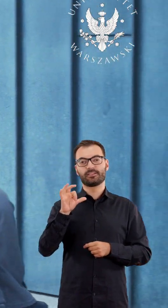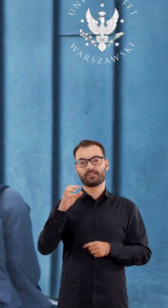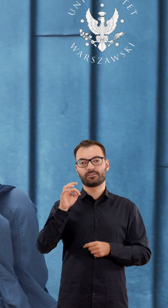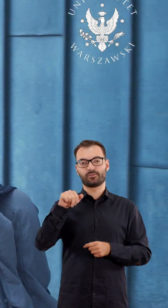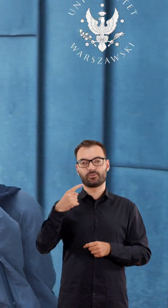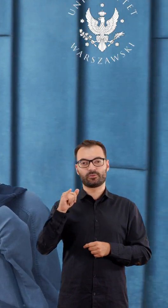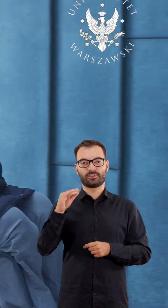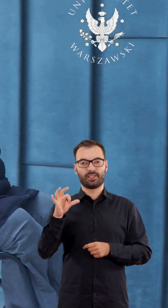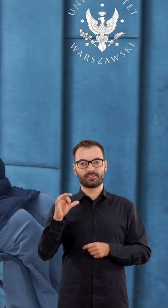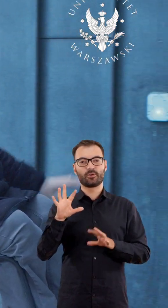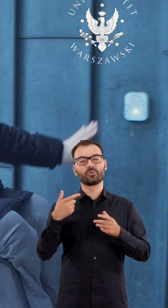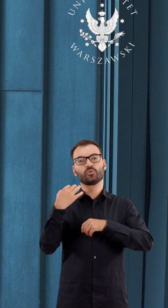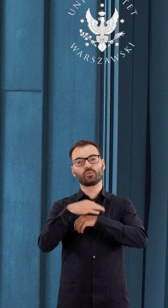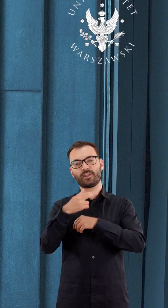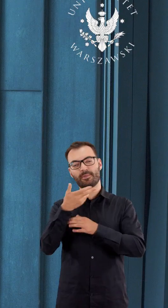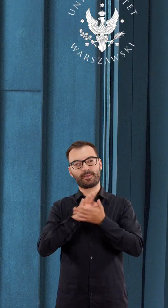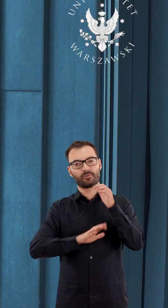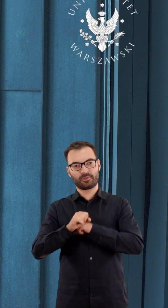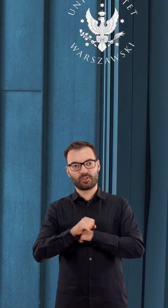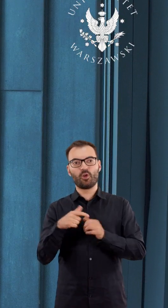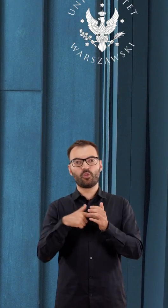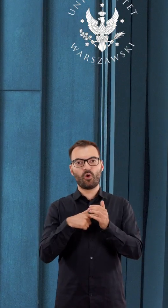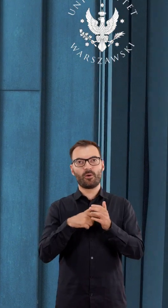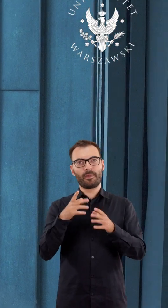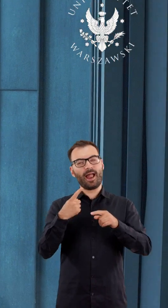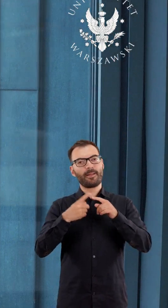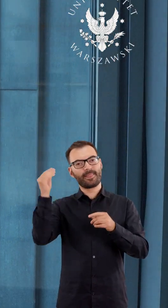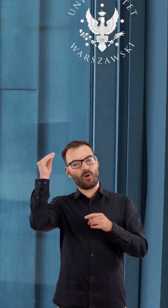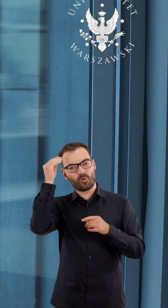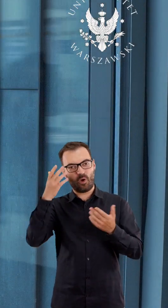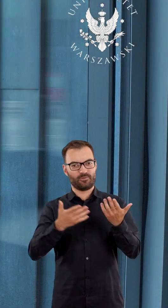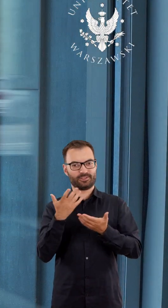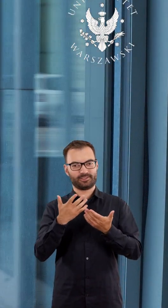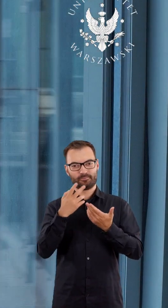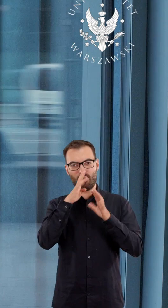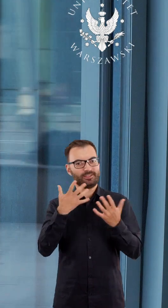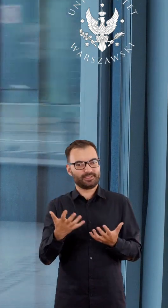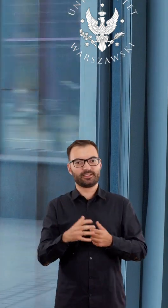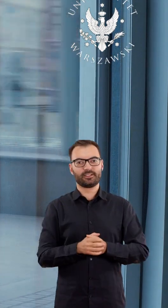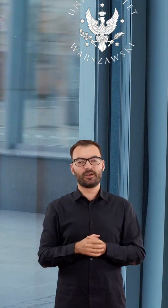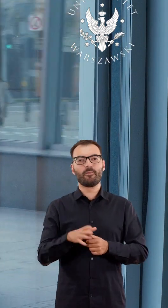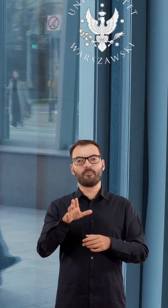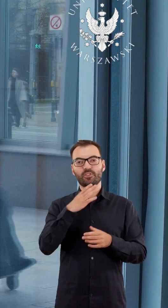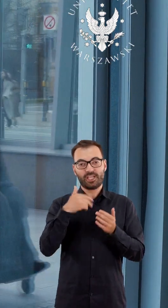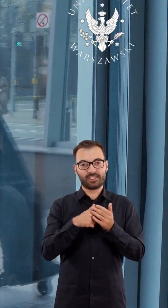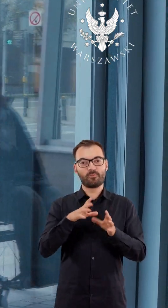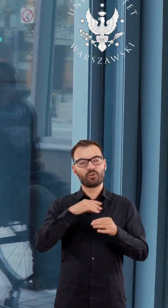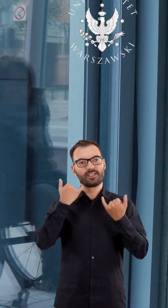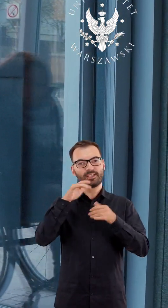Chcemy pokazać, że niepełnosprawność ma również potencjał naukowy. Jest to element, który też pozwala często w inny sposób interpretować rzeczywistość.